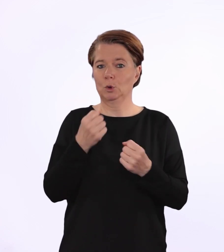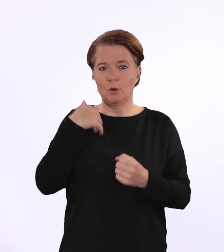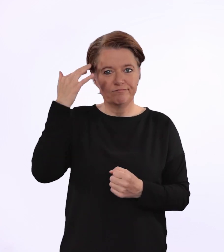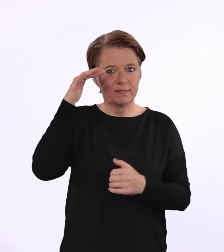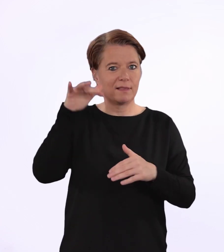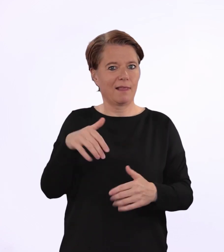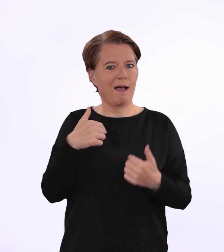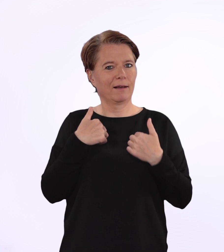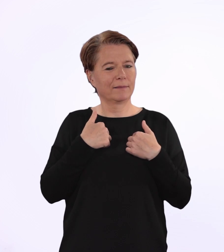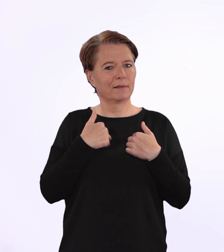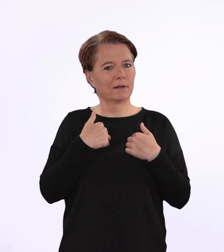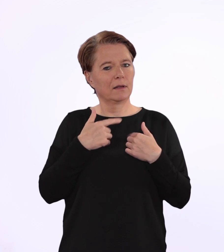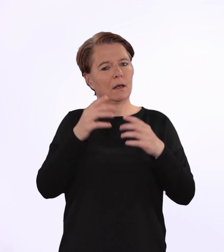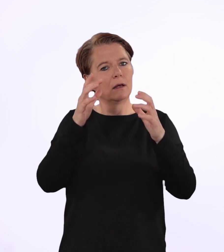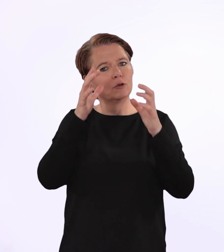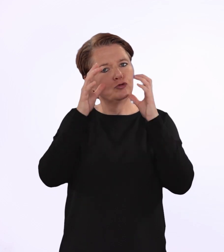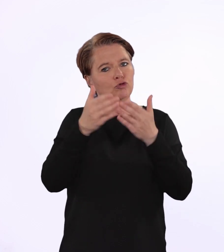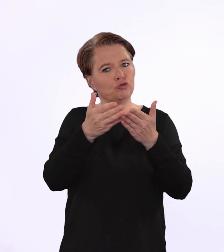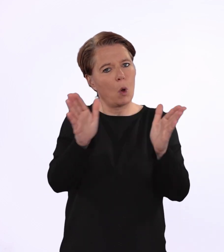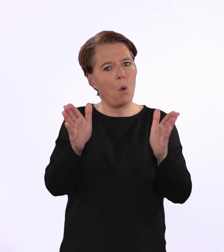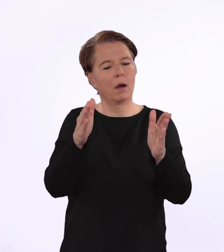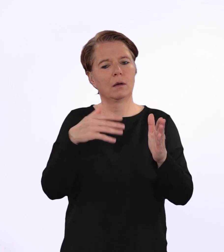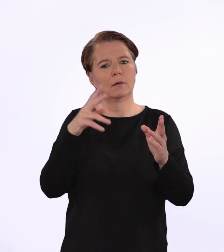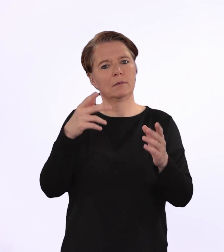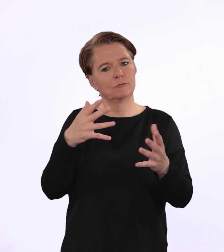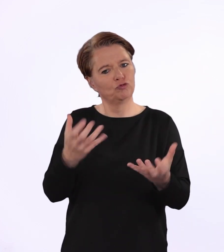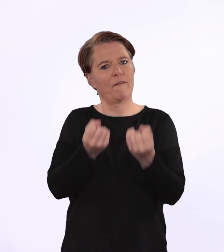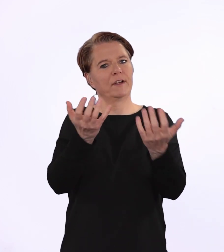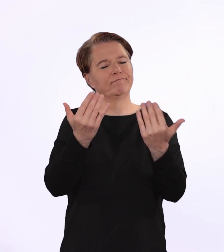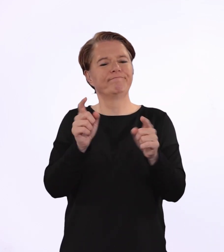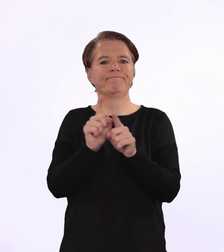Kann ich das Publikum in eine Form von kollektiver Assistenz,